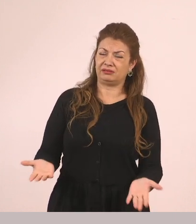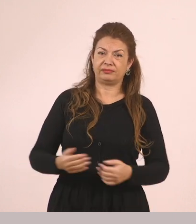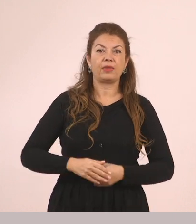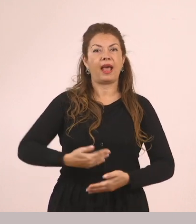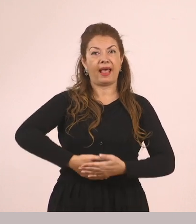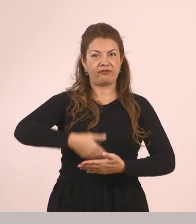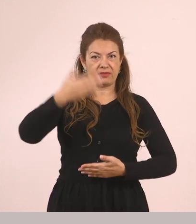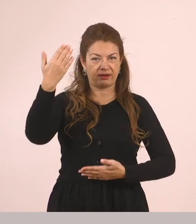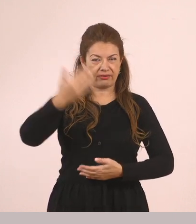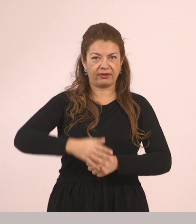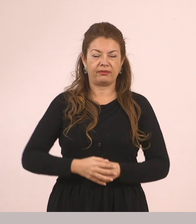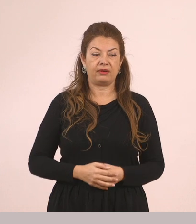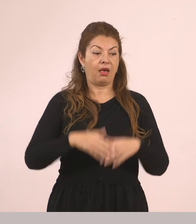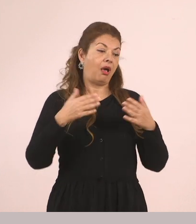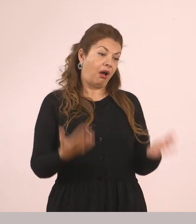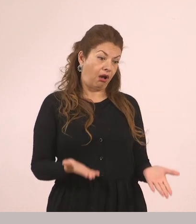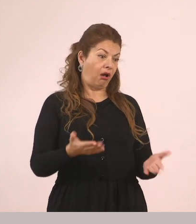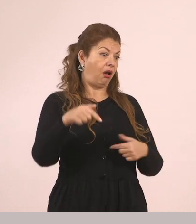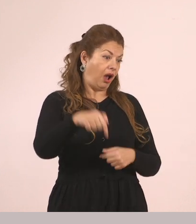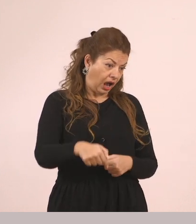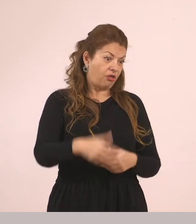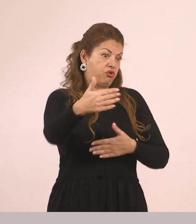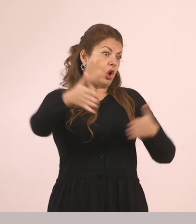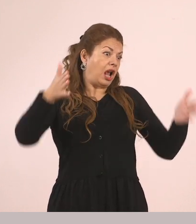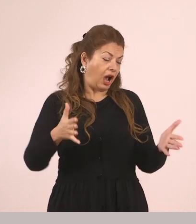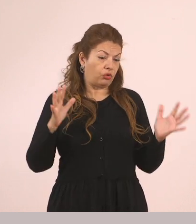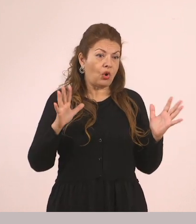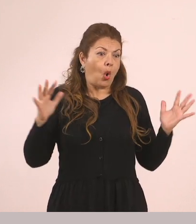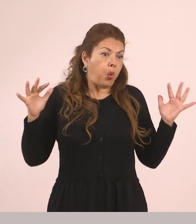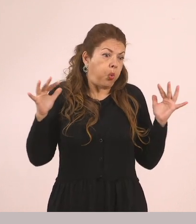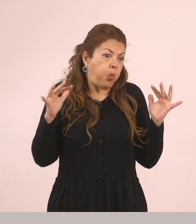Εφημερίδα: Μα, κύριε Κάδε, υπάρχει πολύς συνωστισμός εδώ μέσα,